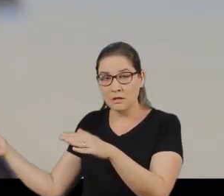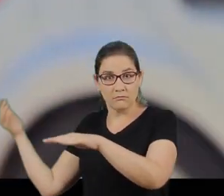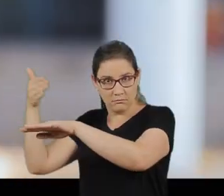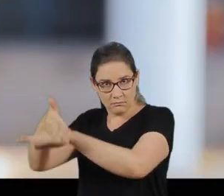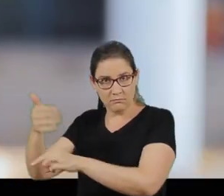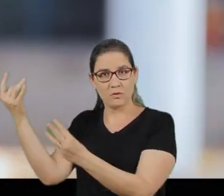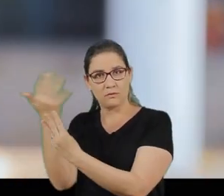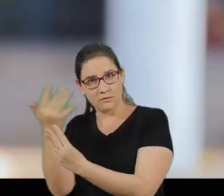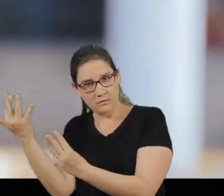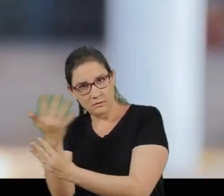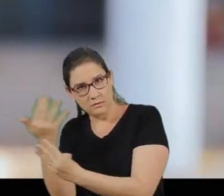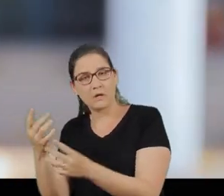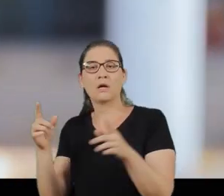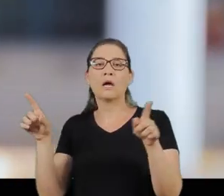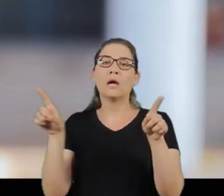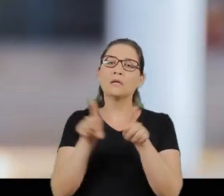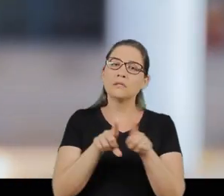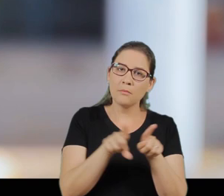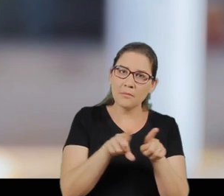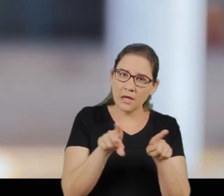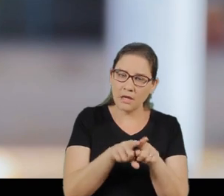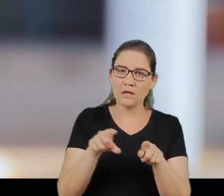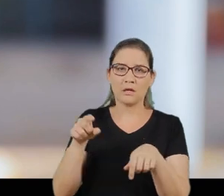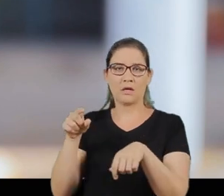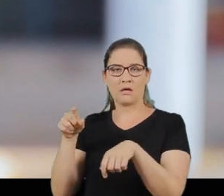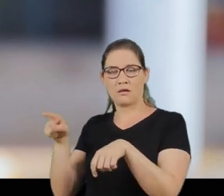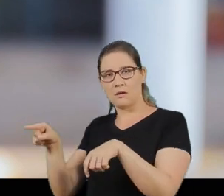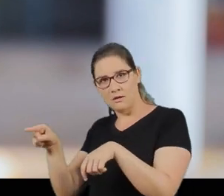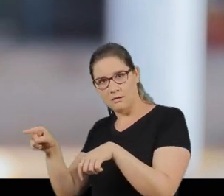feitas desde o momento em que ele ingressa a e também por meio do